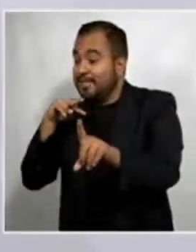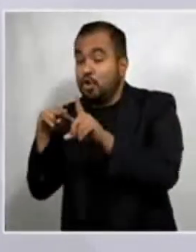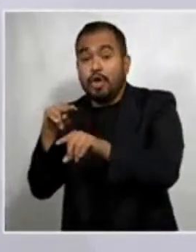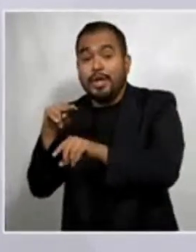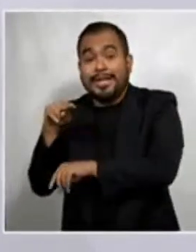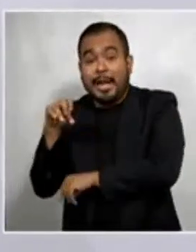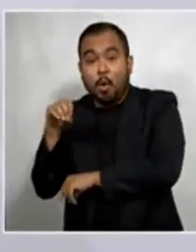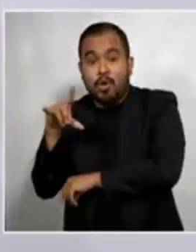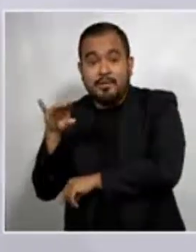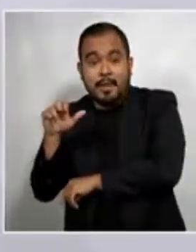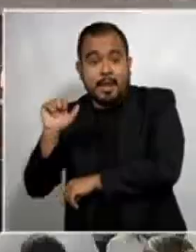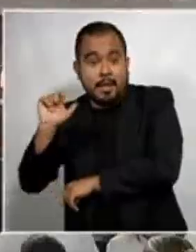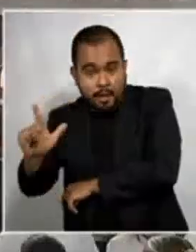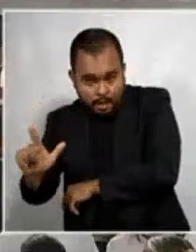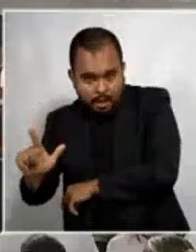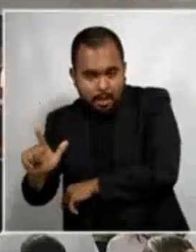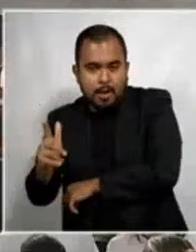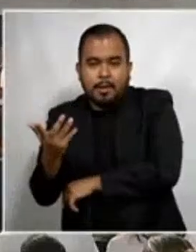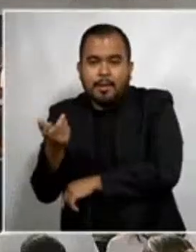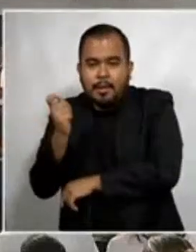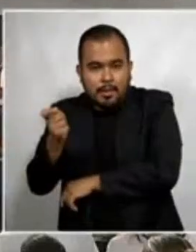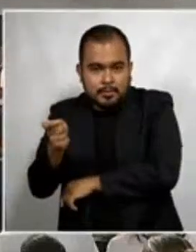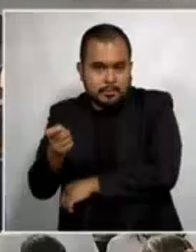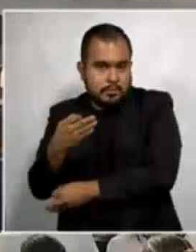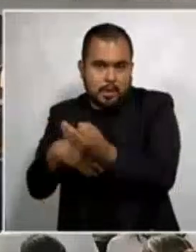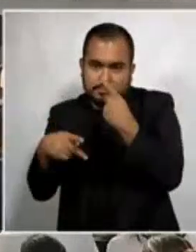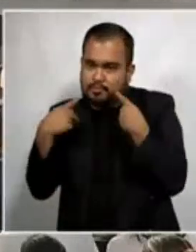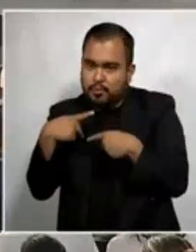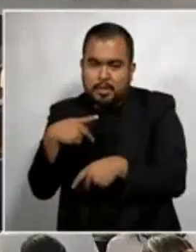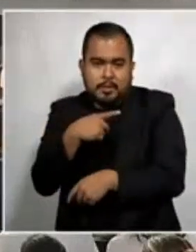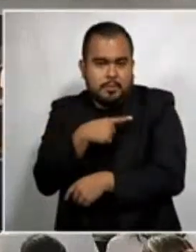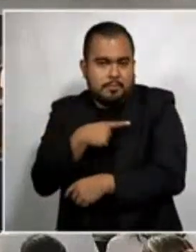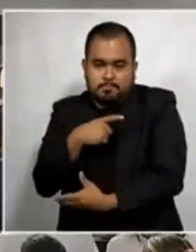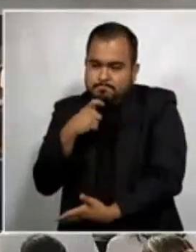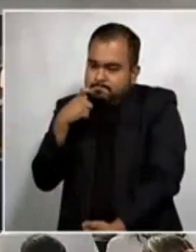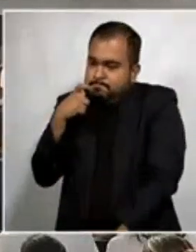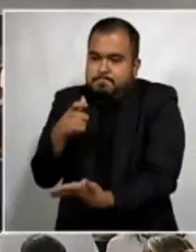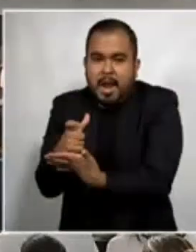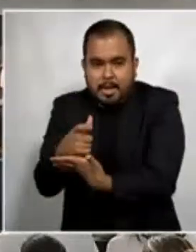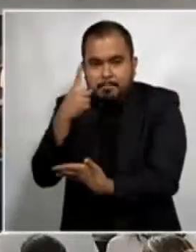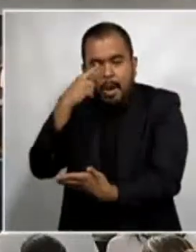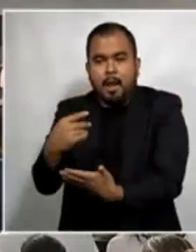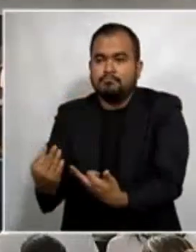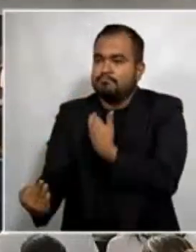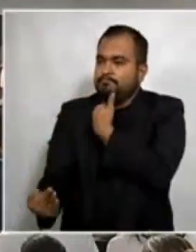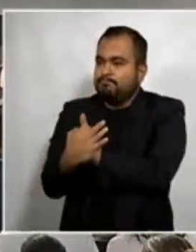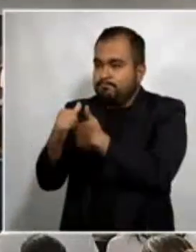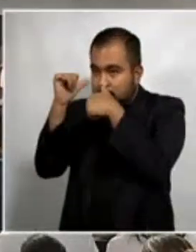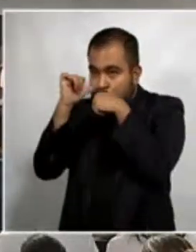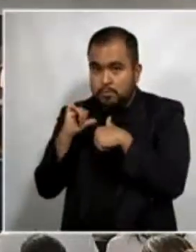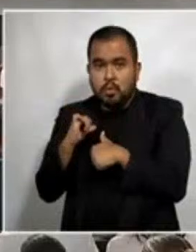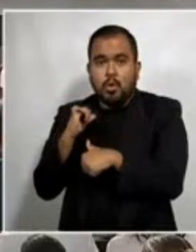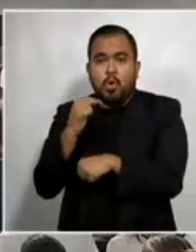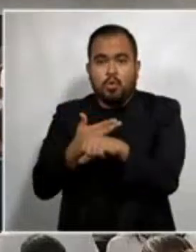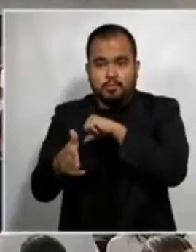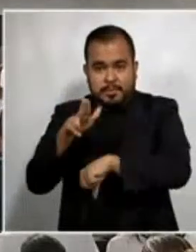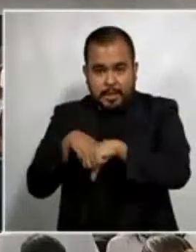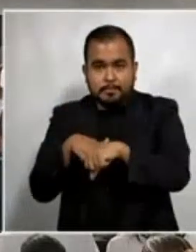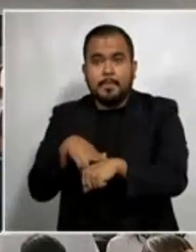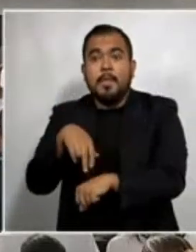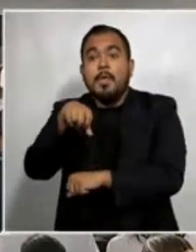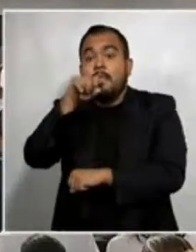gente pague por acceder a los servicios de salud y la concepción humanista que postula un sistema